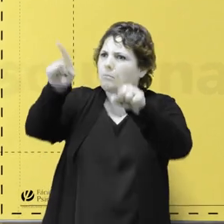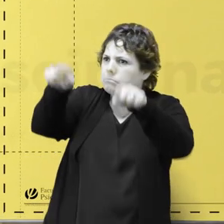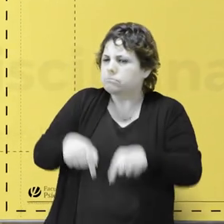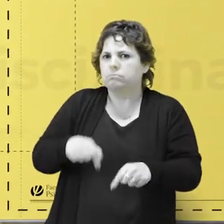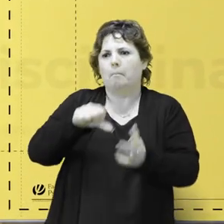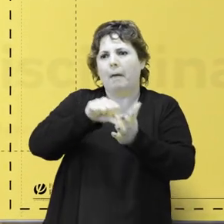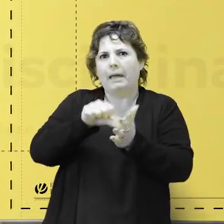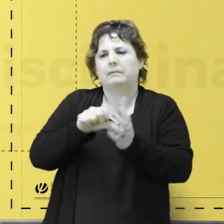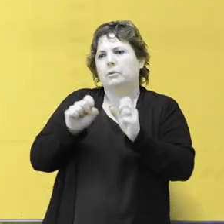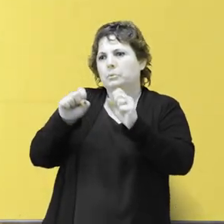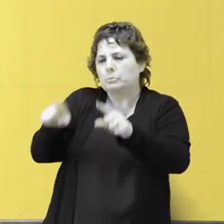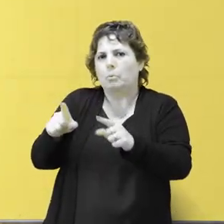Por ejemplo la historia de cada uno